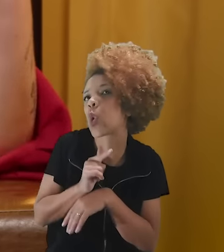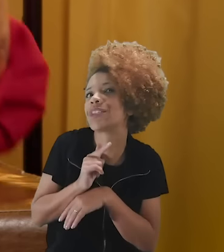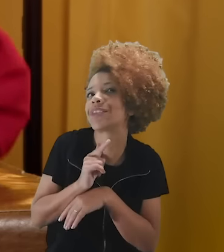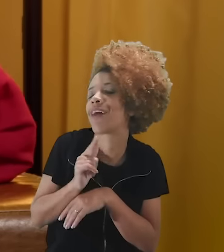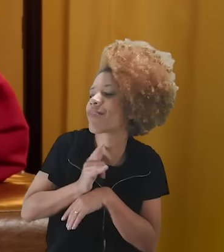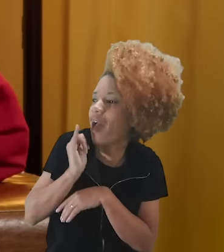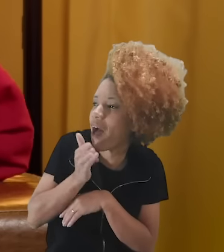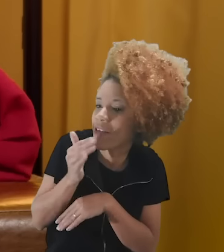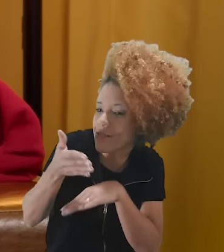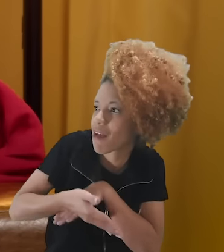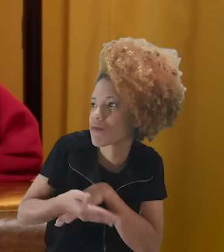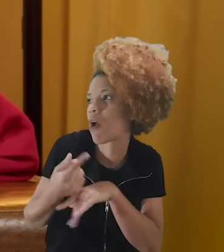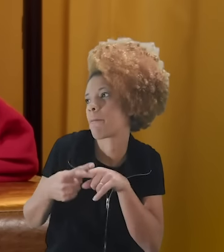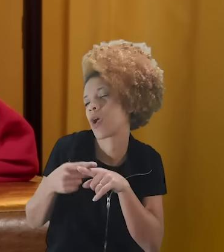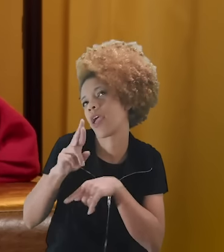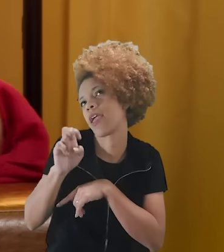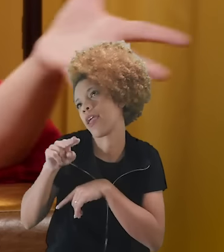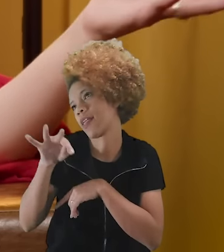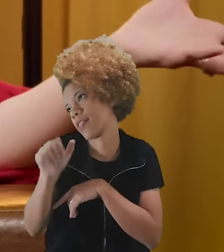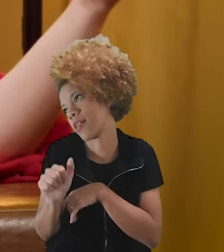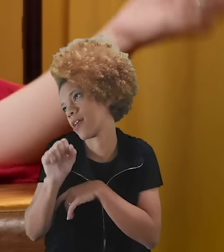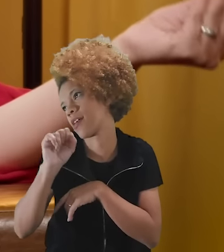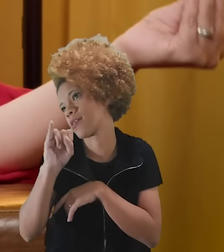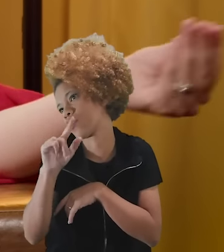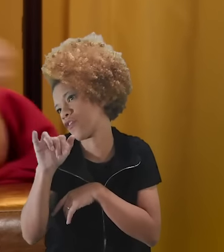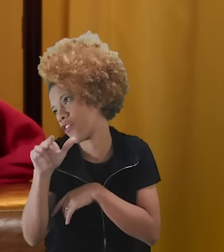narração delas posso dizer isso porque a Renata Silveira por exemplo do futebol ela começou H